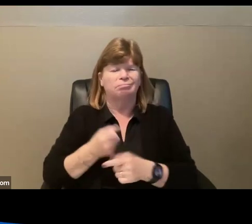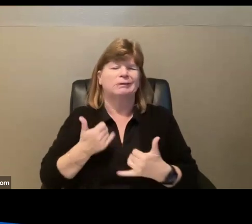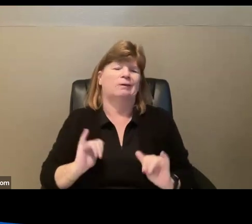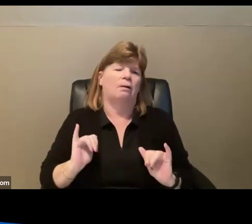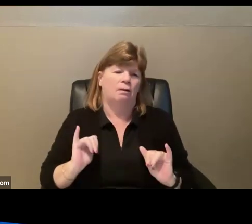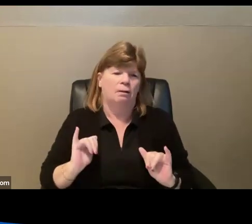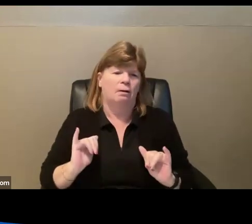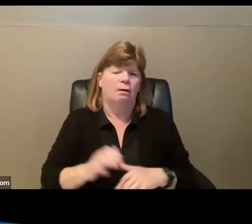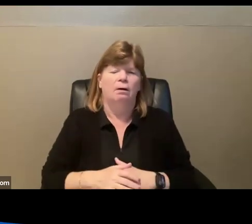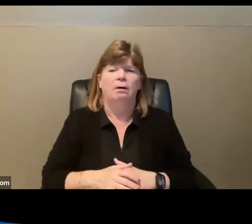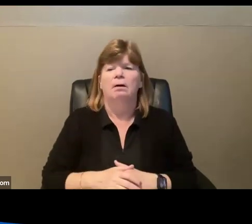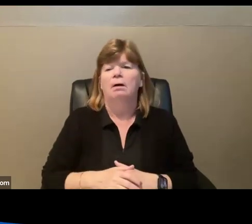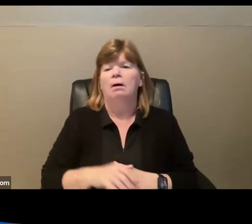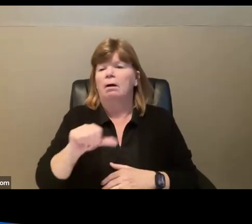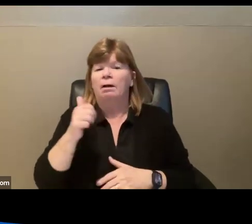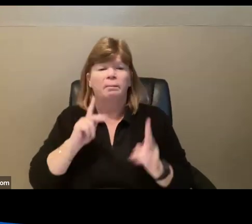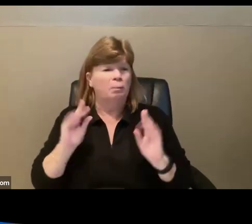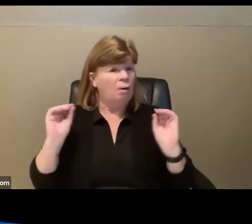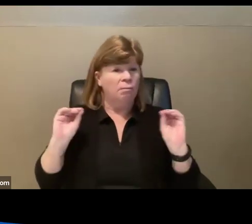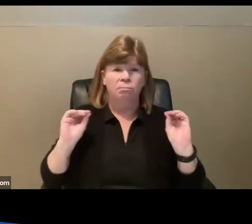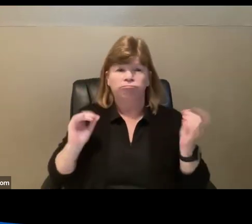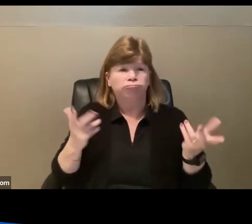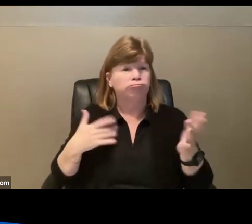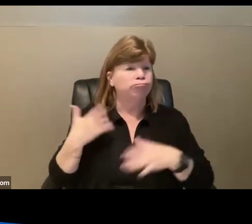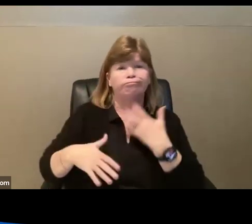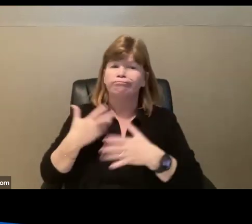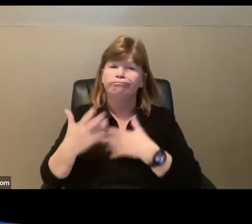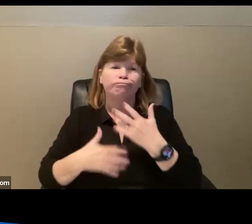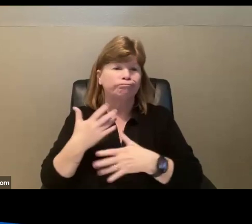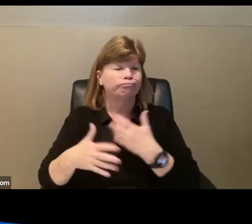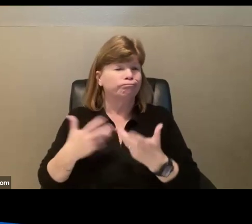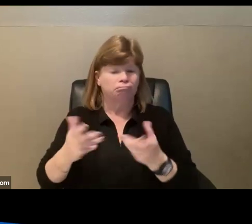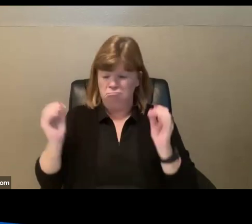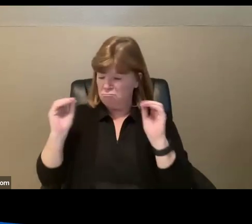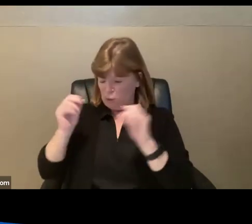Otras personas no hacen nada para protegerse, y no contraen ninguna. ¿Por qué es eso?